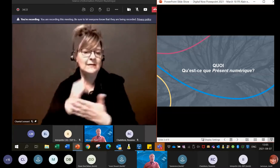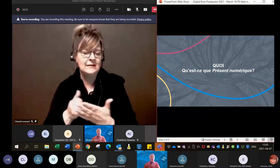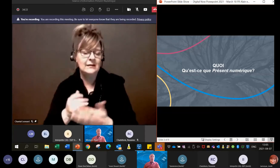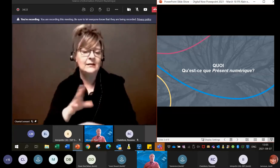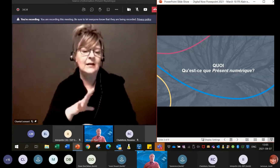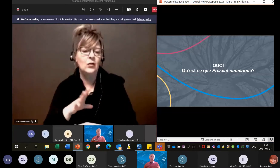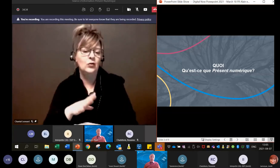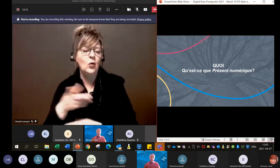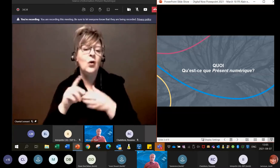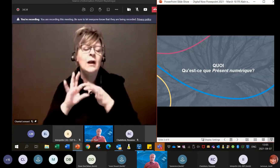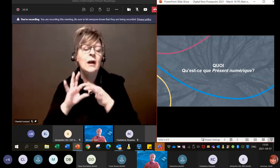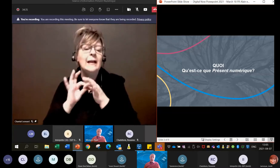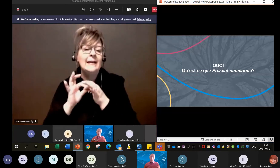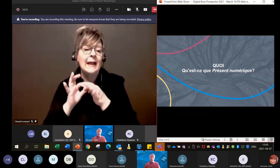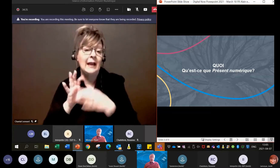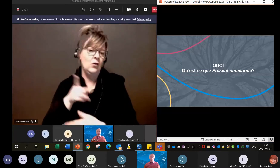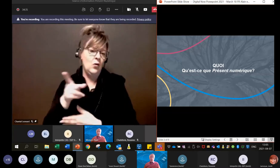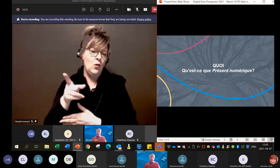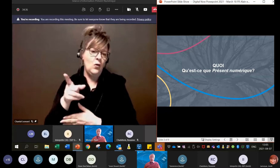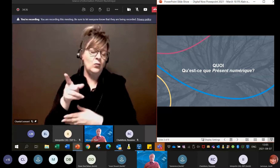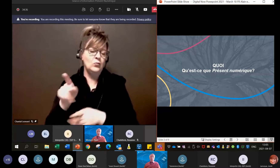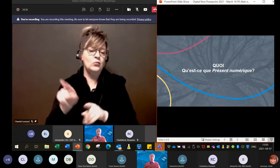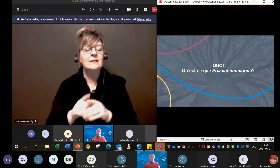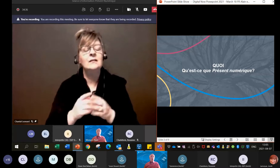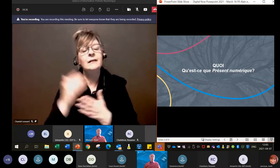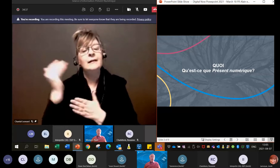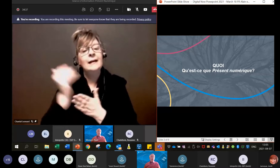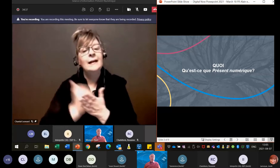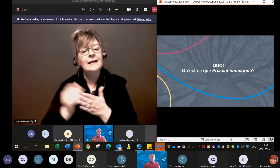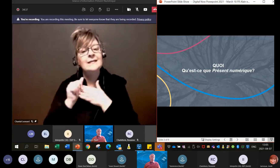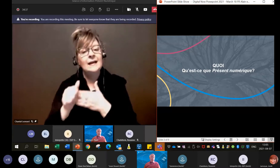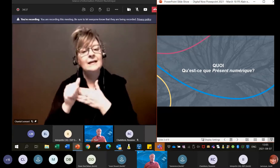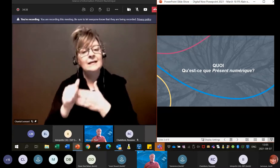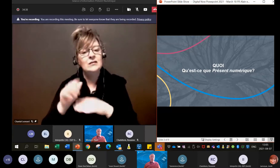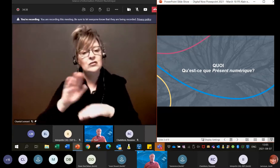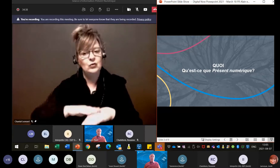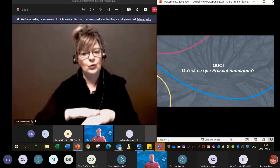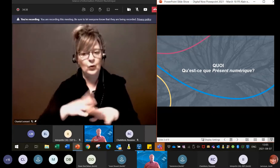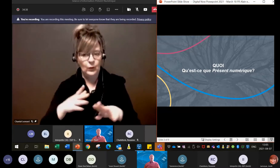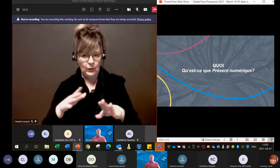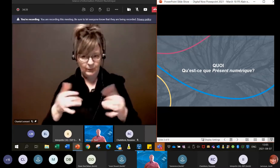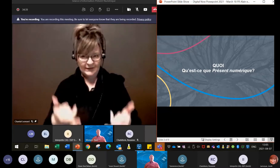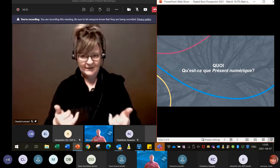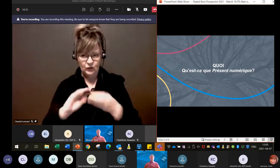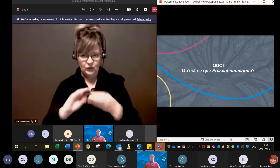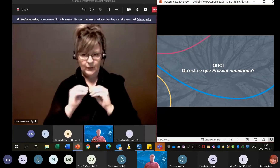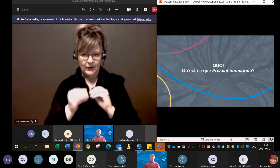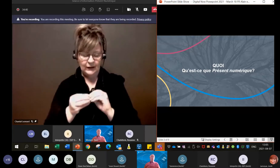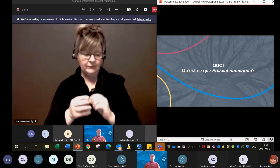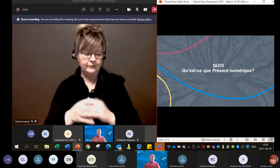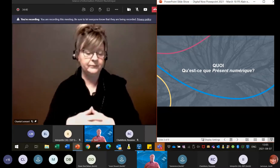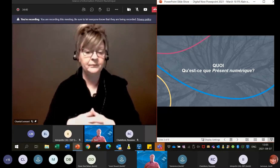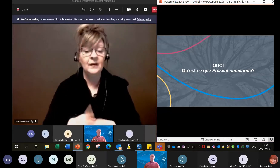d’accéder aux lignes directrices de Présent numérique. Une autre manière d’y accéder, une façon